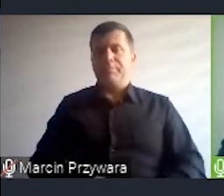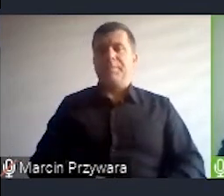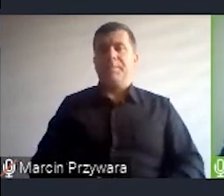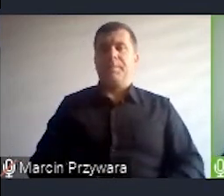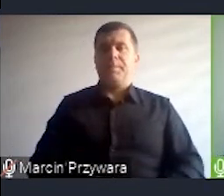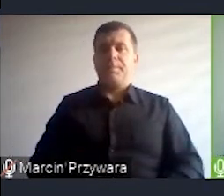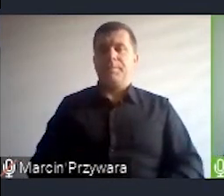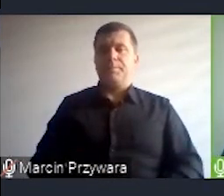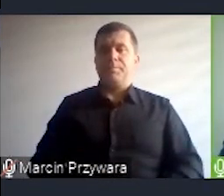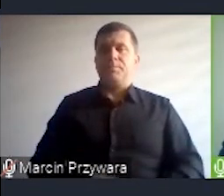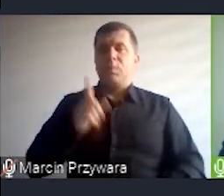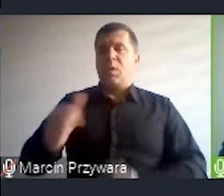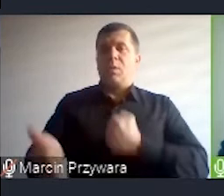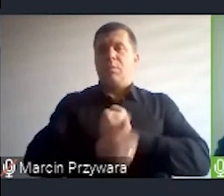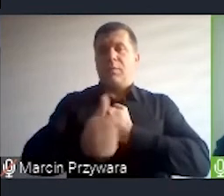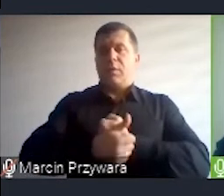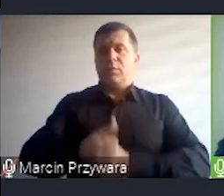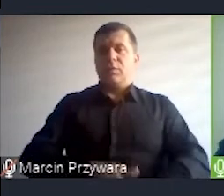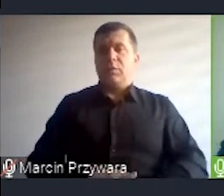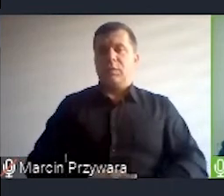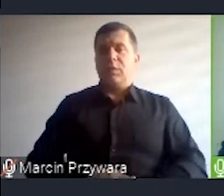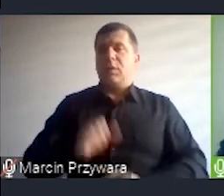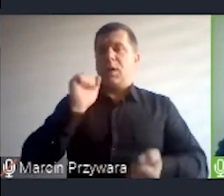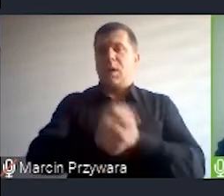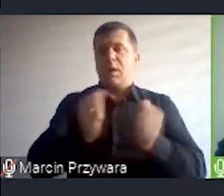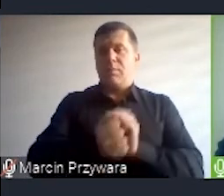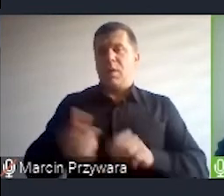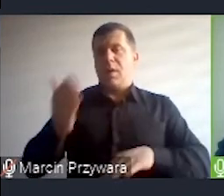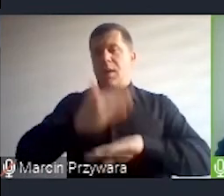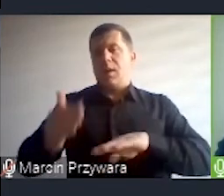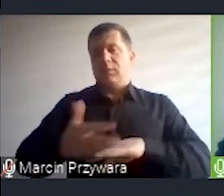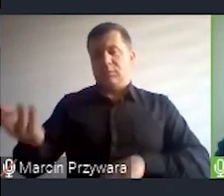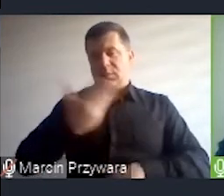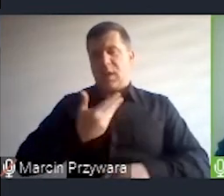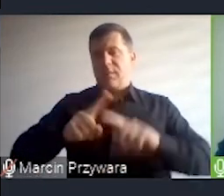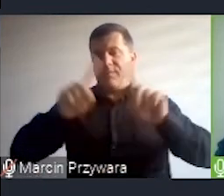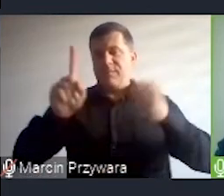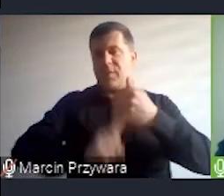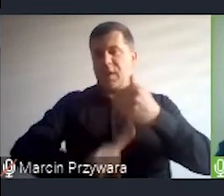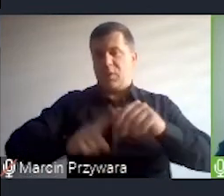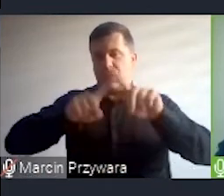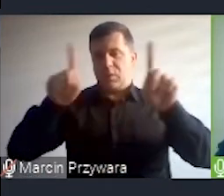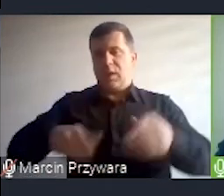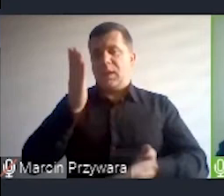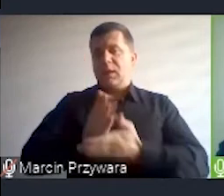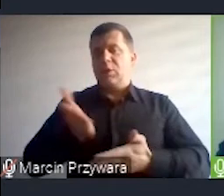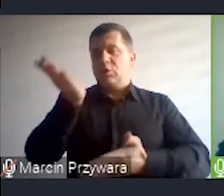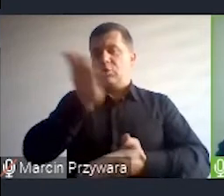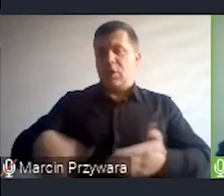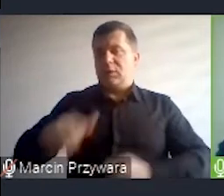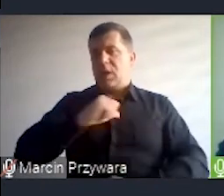To powoduje, że albo leasingodawca wystawia mi fakturę tylko na cześć kapitałową raty,